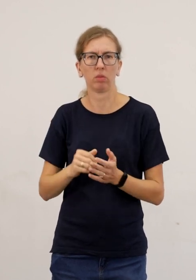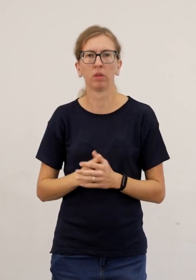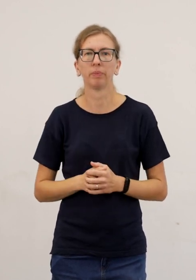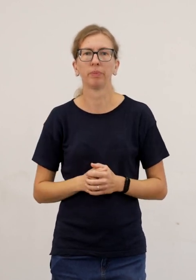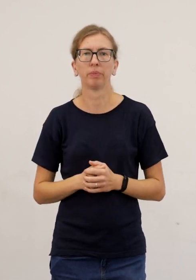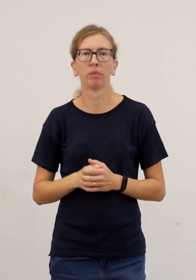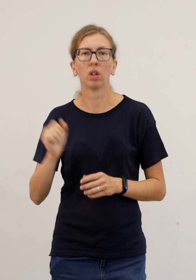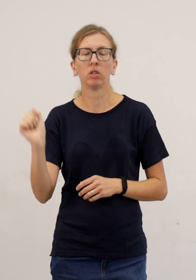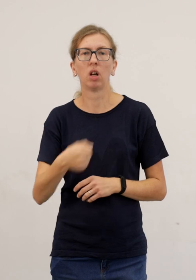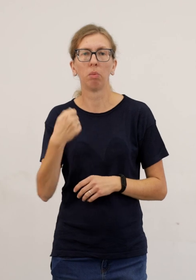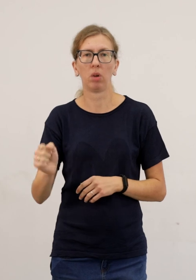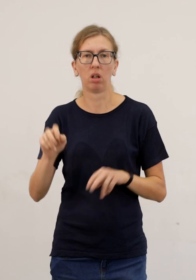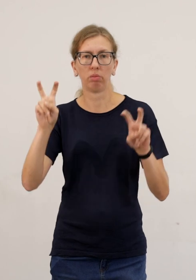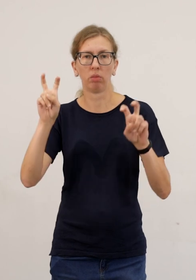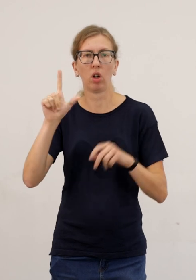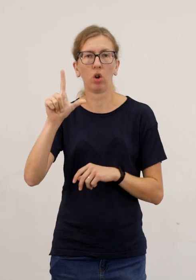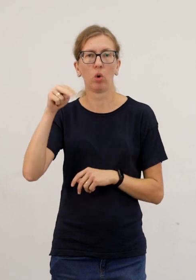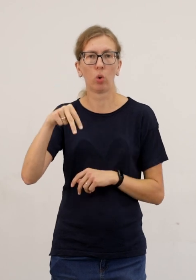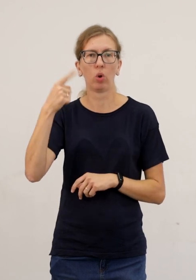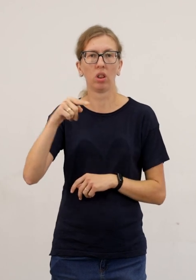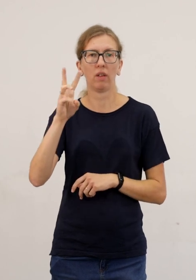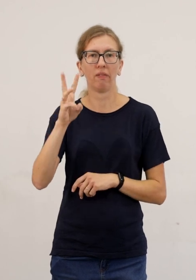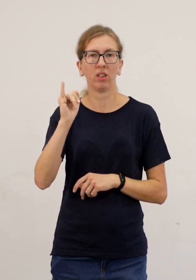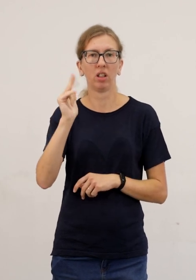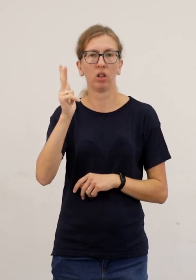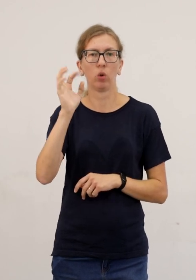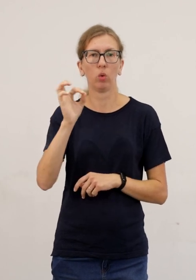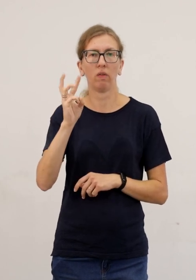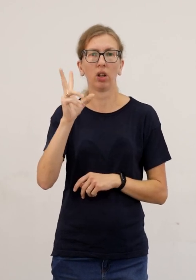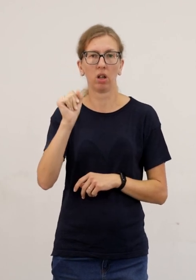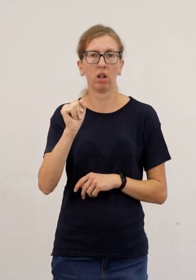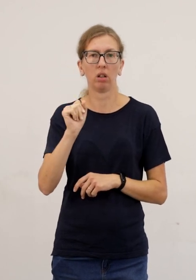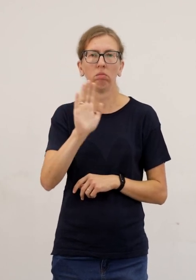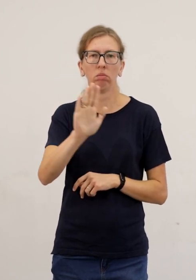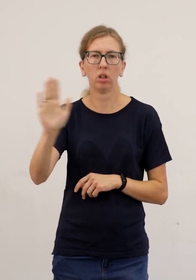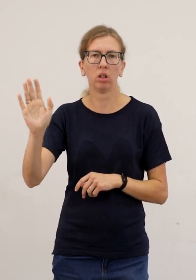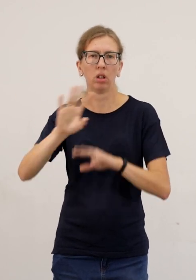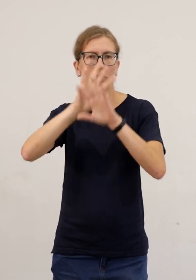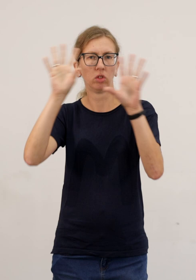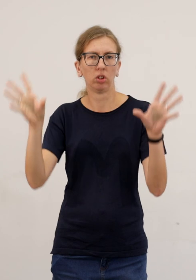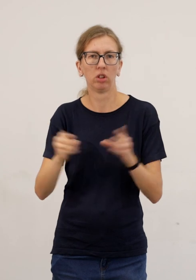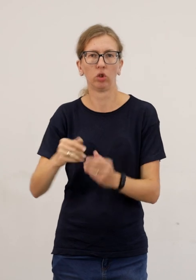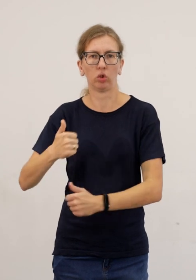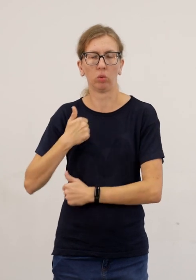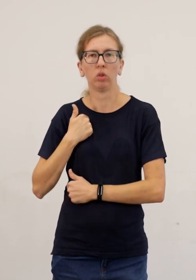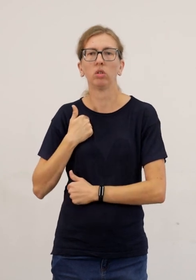W „Ludwikówki” zostali zaopatrzeni wszyscy żołnierze w jednostkach kawalerii oraz artylerii konnej.